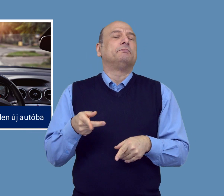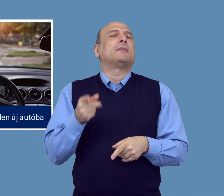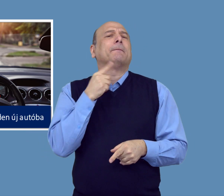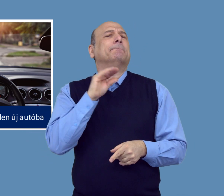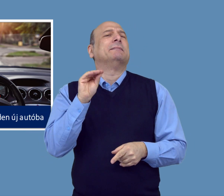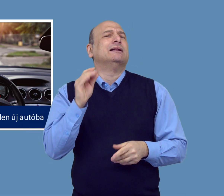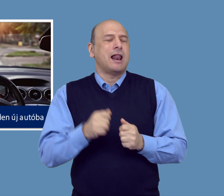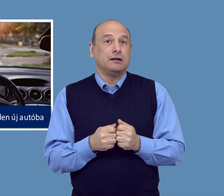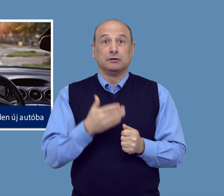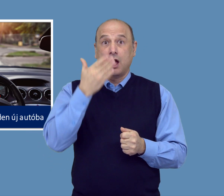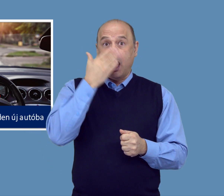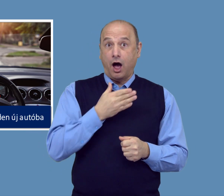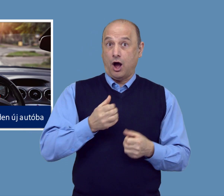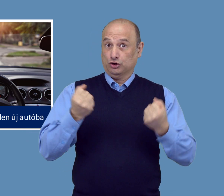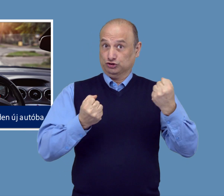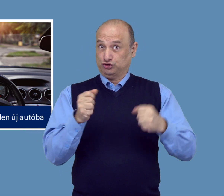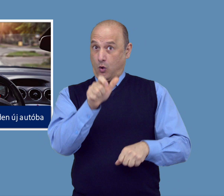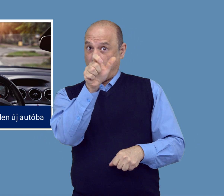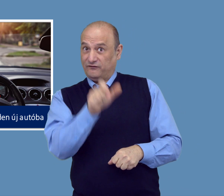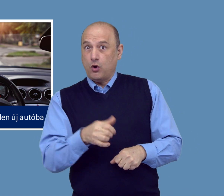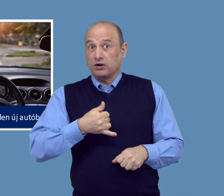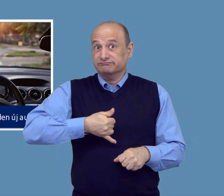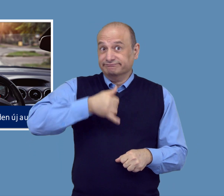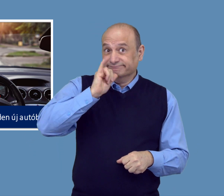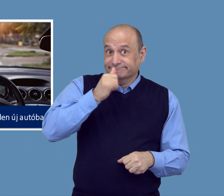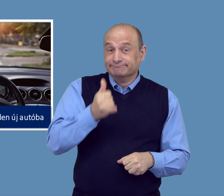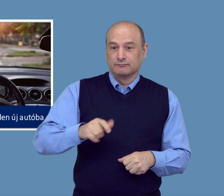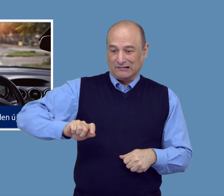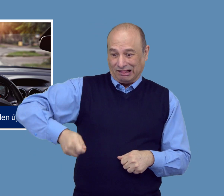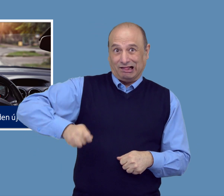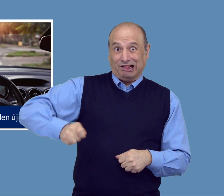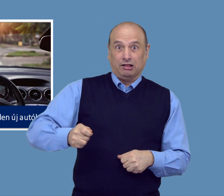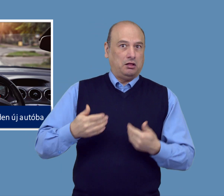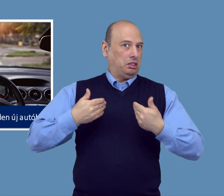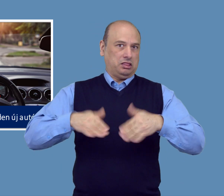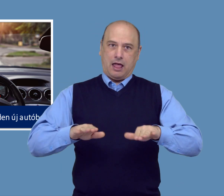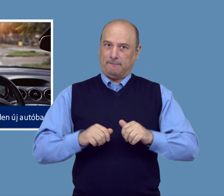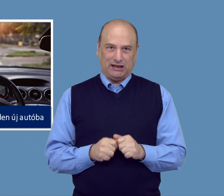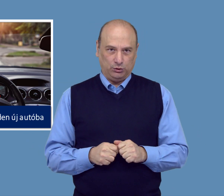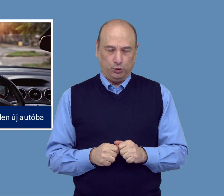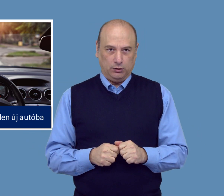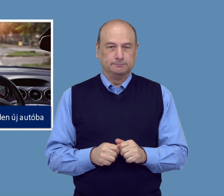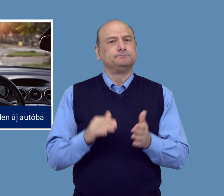vagyis az az eszköz, amely megakadályozza a motor indítását, ha a sofőr alkoholt ivott.